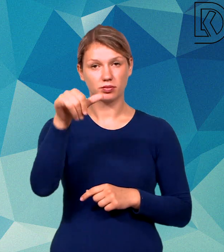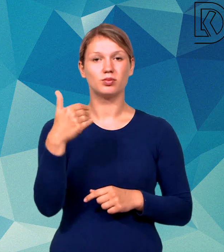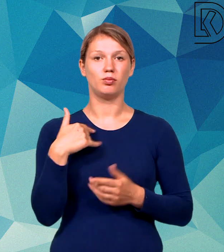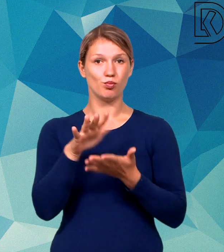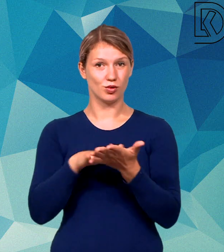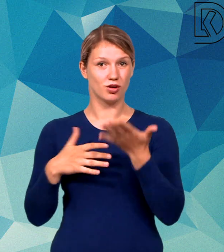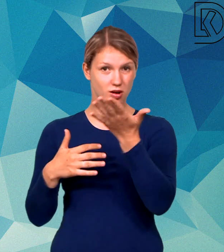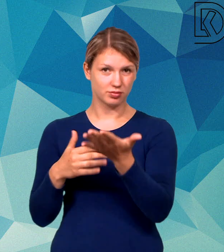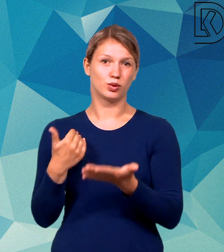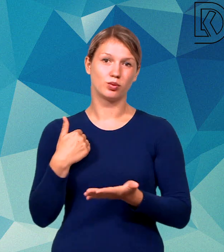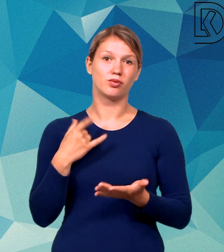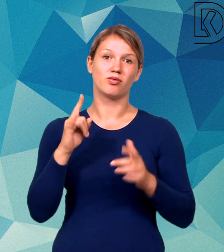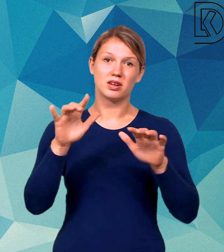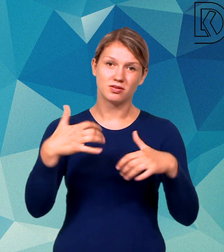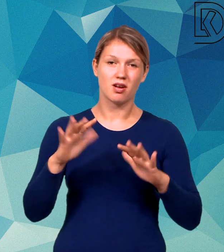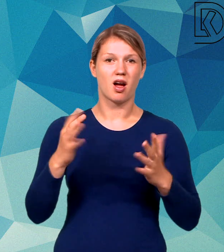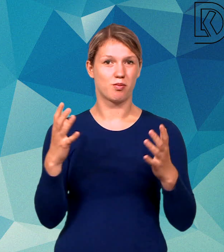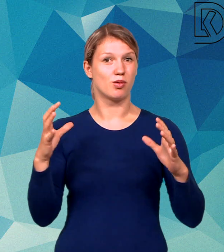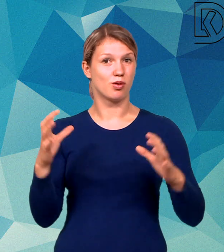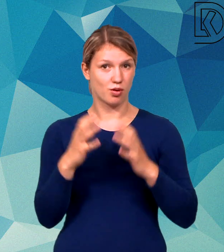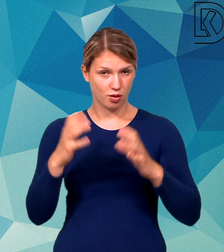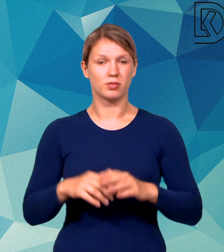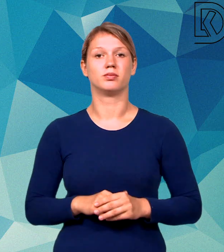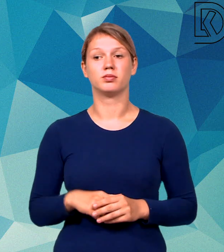ir ten pateikti pareiškimą dėl noro įsivaikinti arba globoti vaiką.